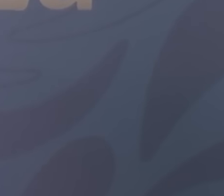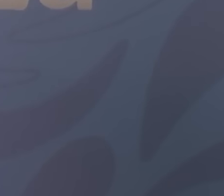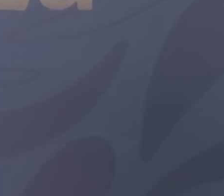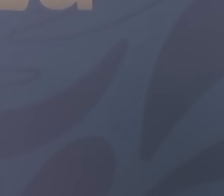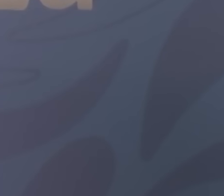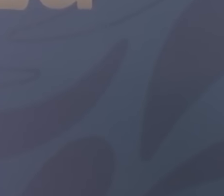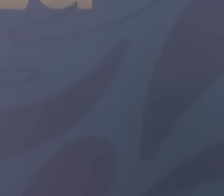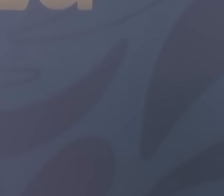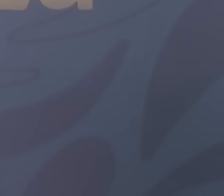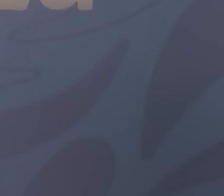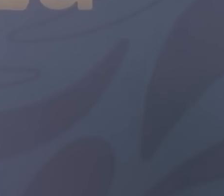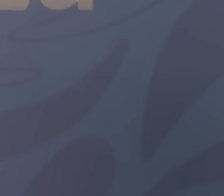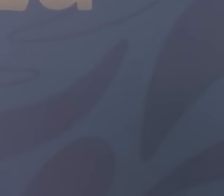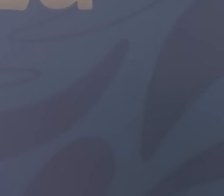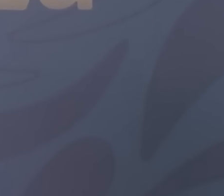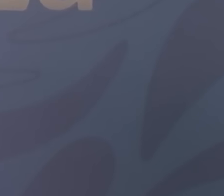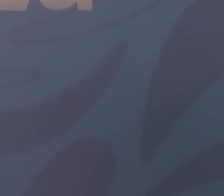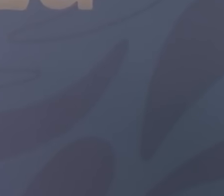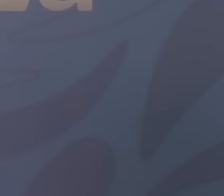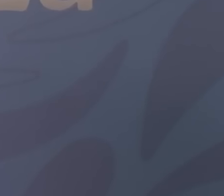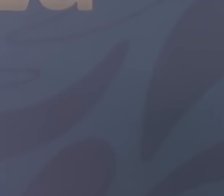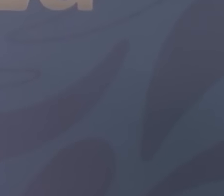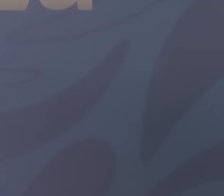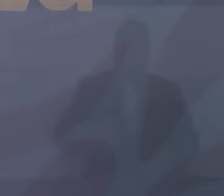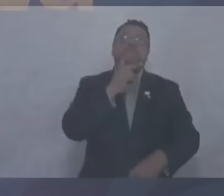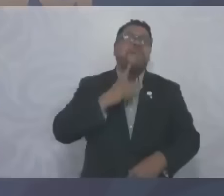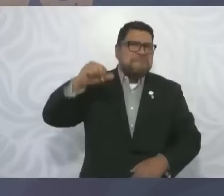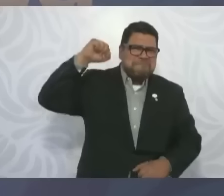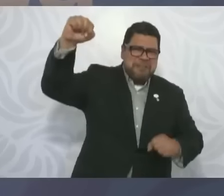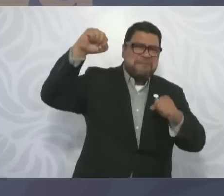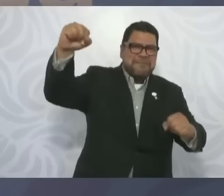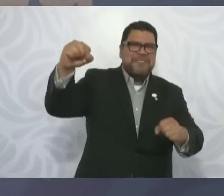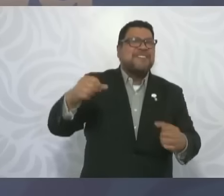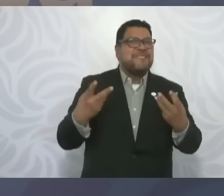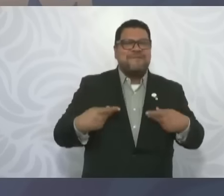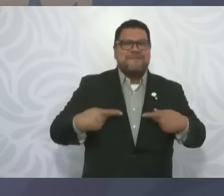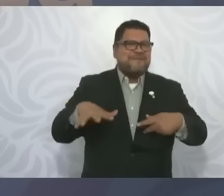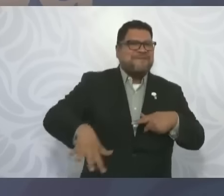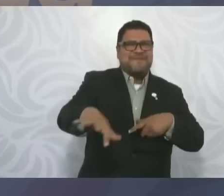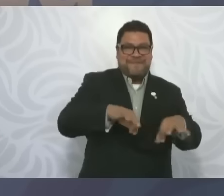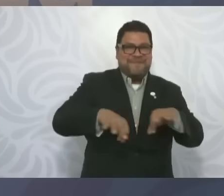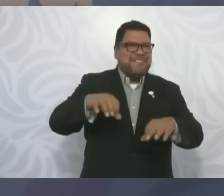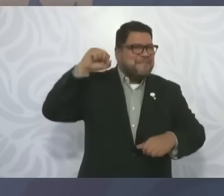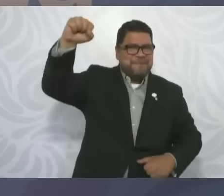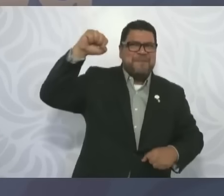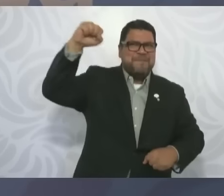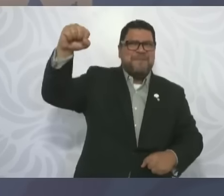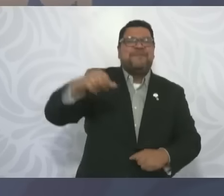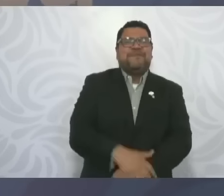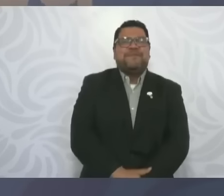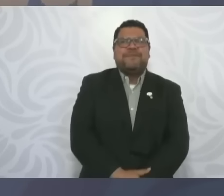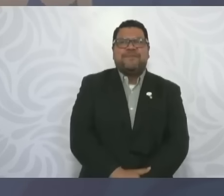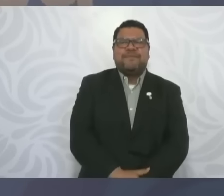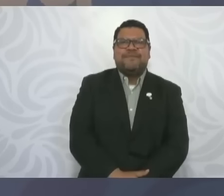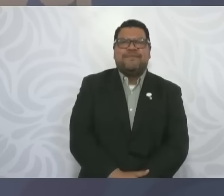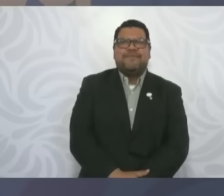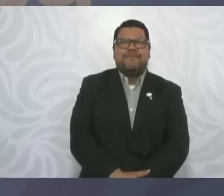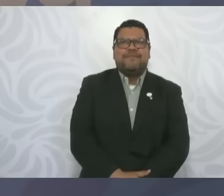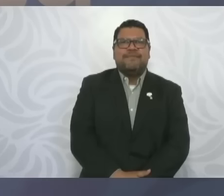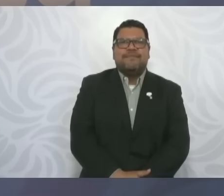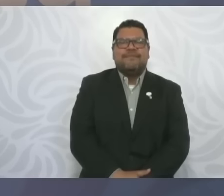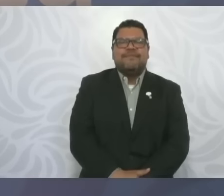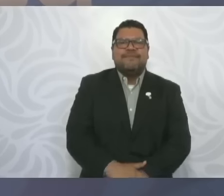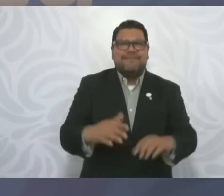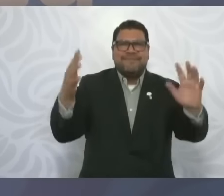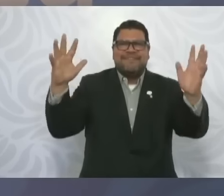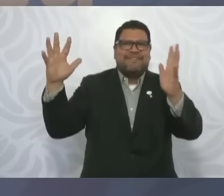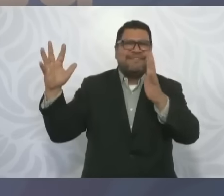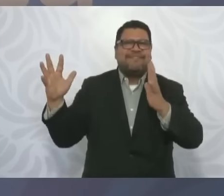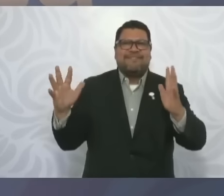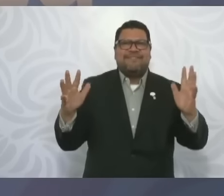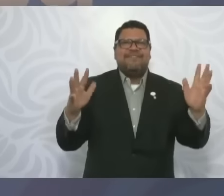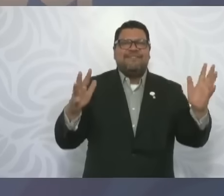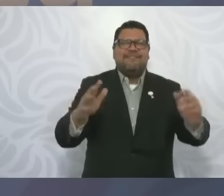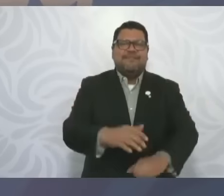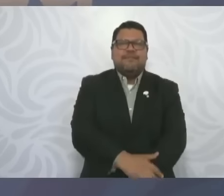los trabajadores petroleros. Que viva Pemex y que vivan los trabajadores petroleros de México.